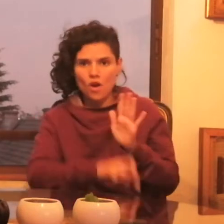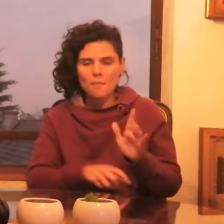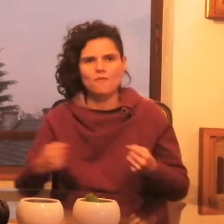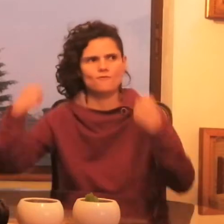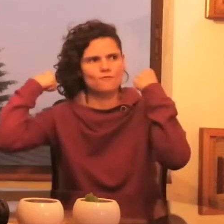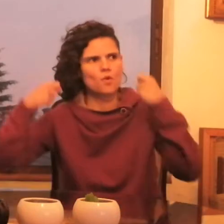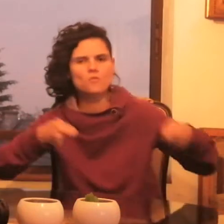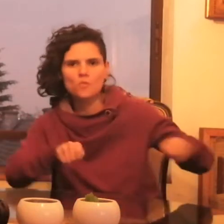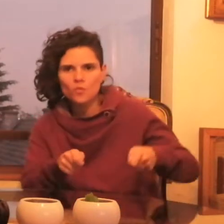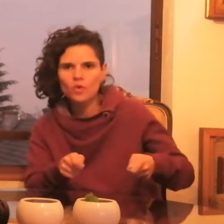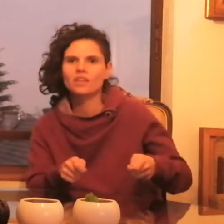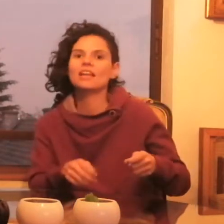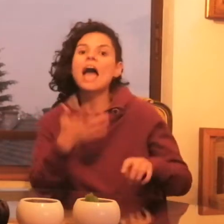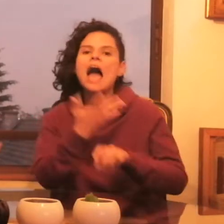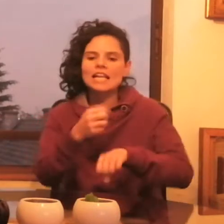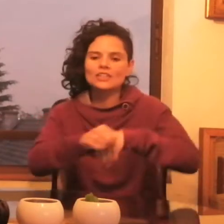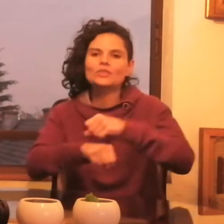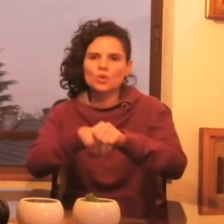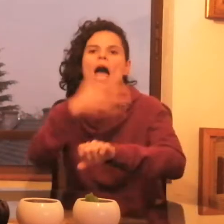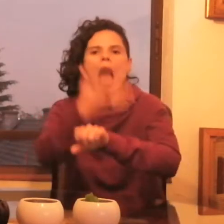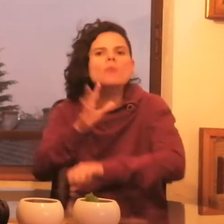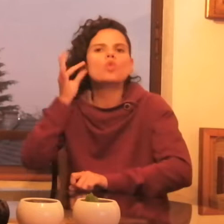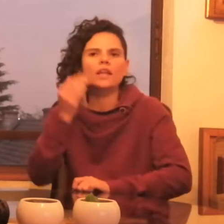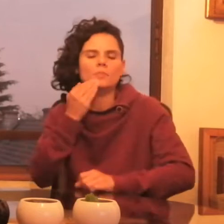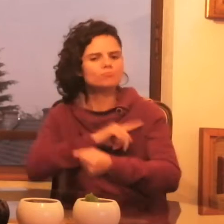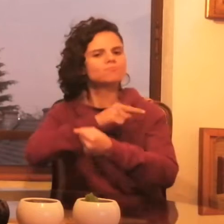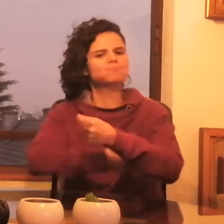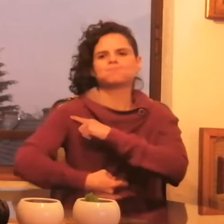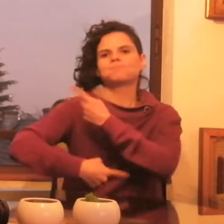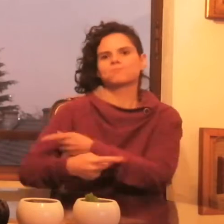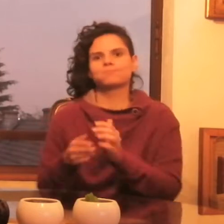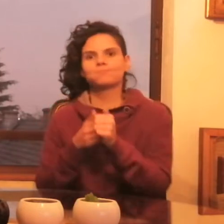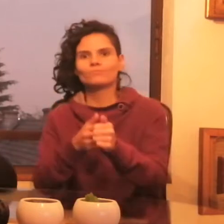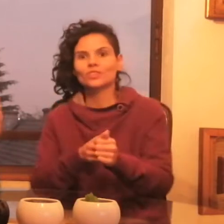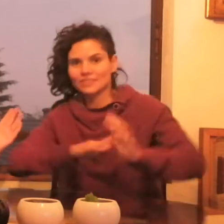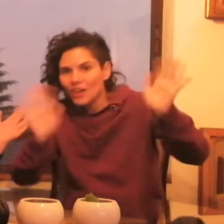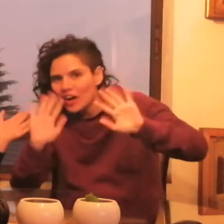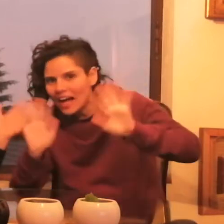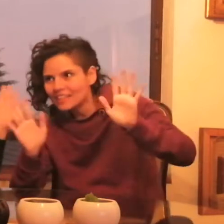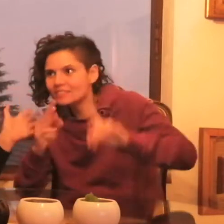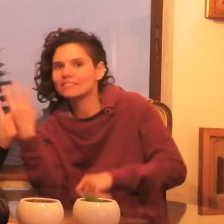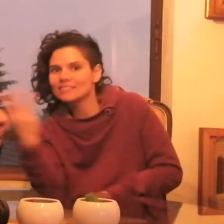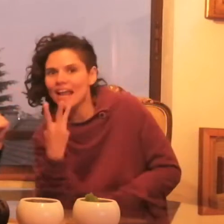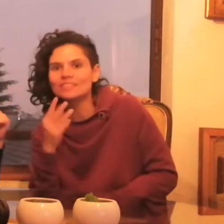de la radio el poder femenino en sí pero máximo osea, hola, hola, somos 3 mujeres y Rolo